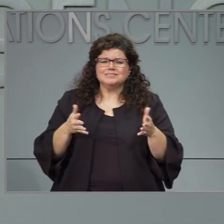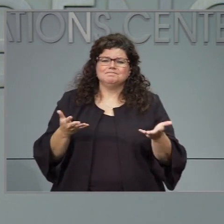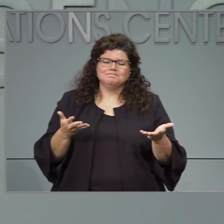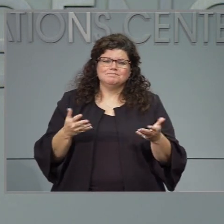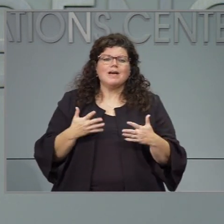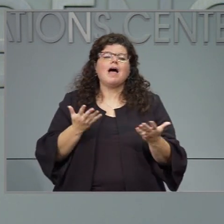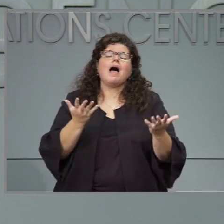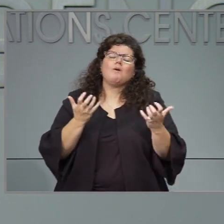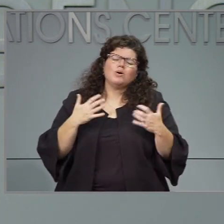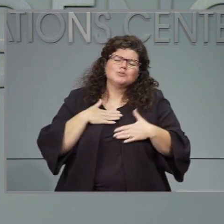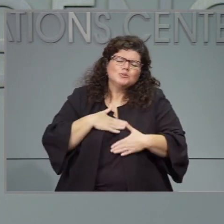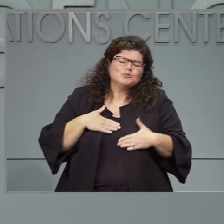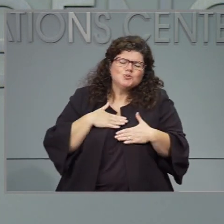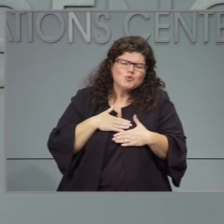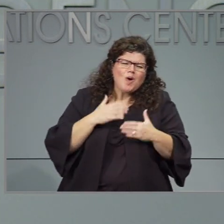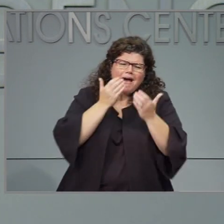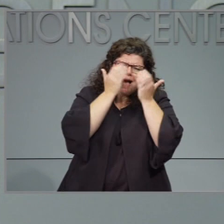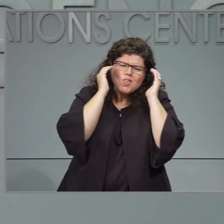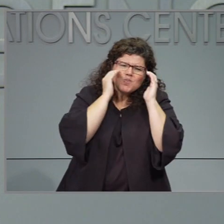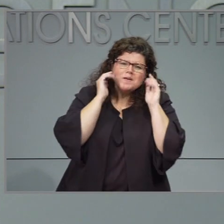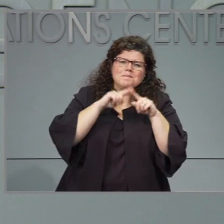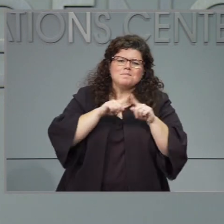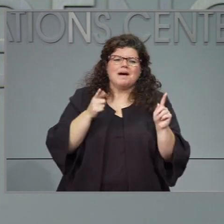Así que hay una manera de disfrutar a lo vi, pero lo